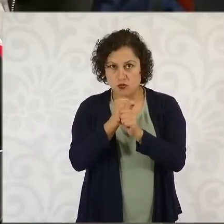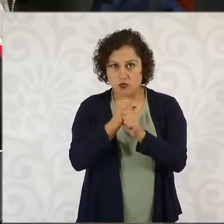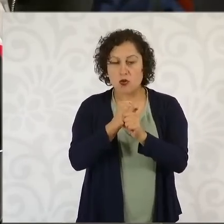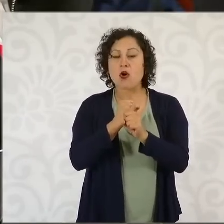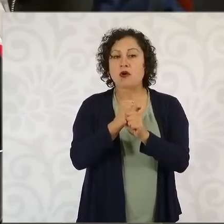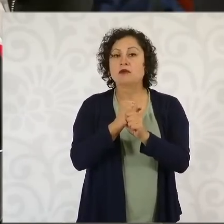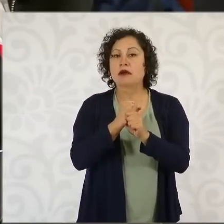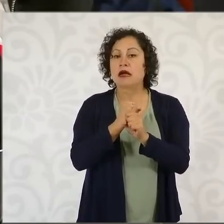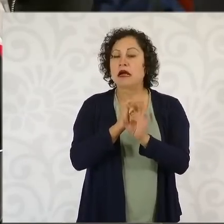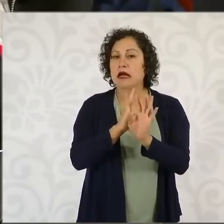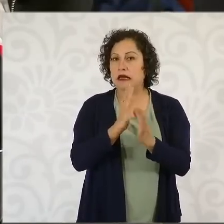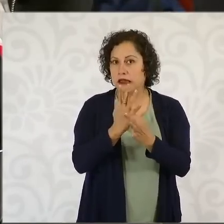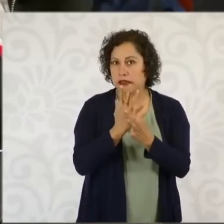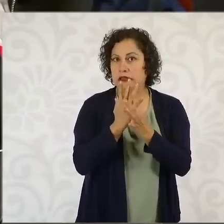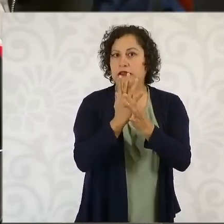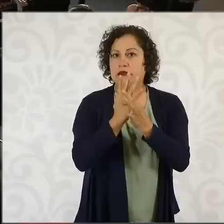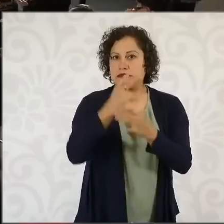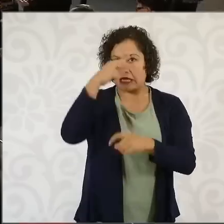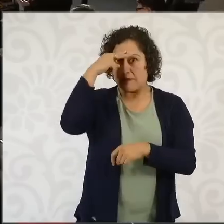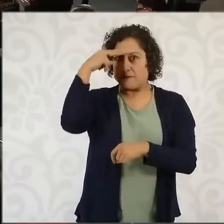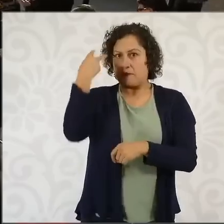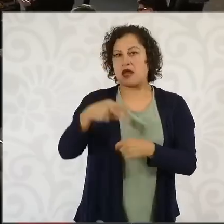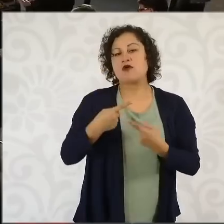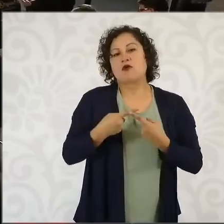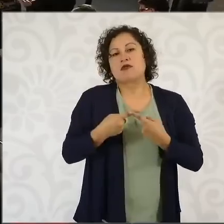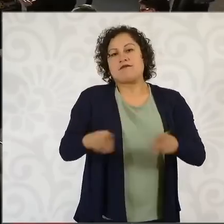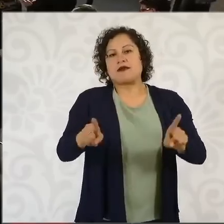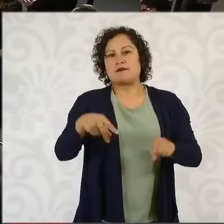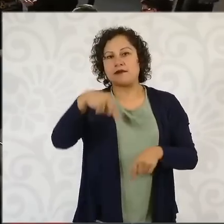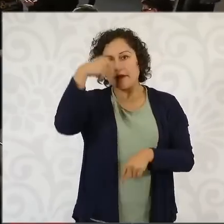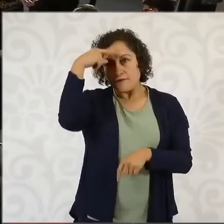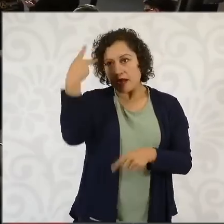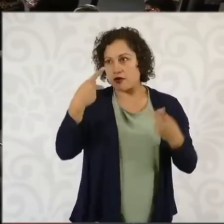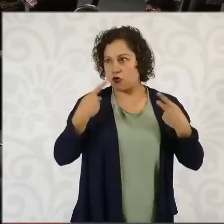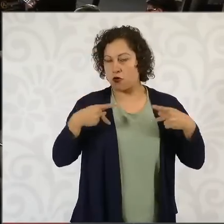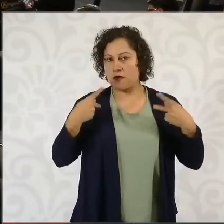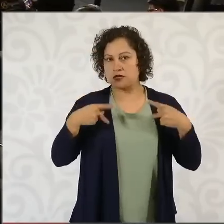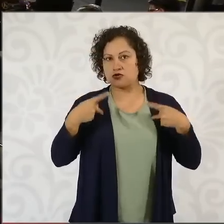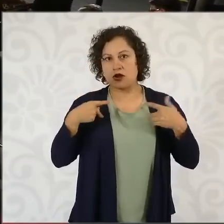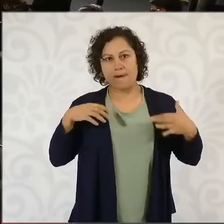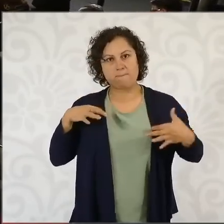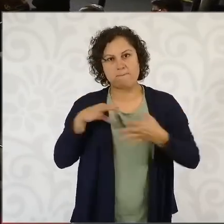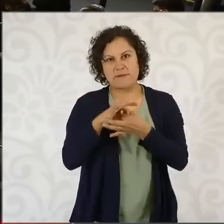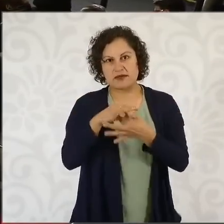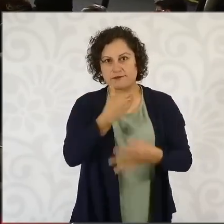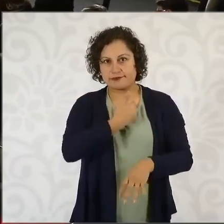sobre las decisiones y la forma en que usted ha negociado esta pausa a los aranceles el 74 por